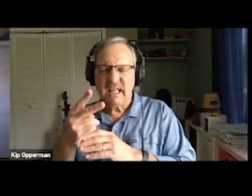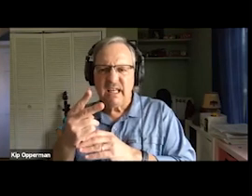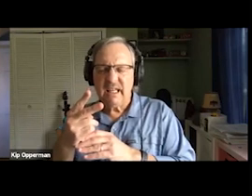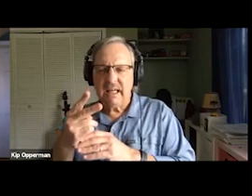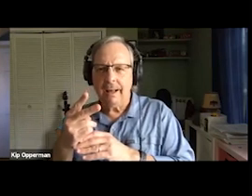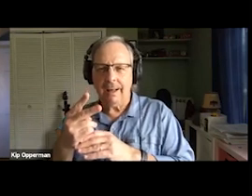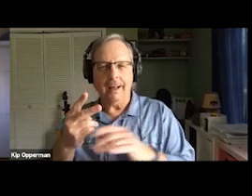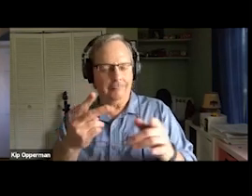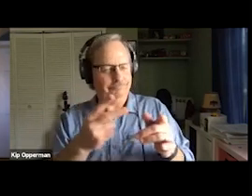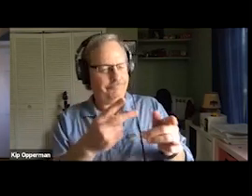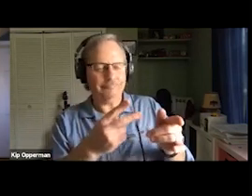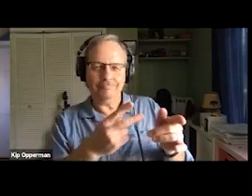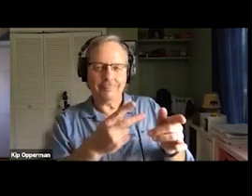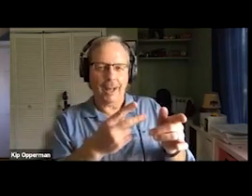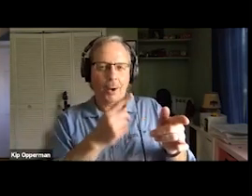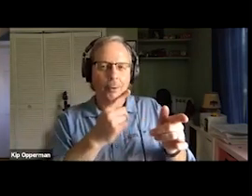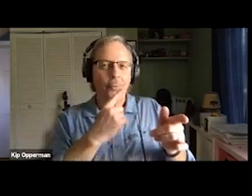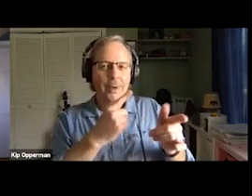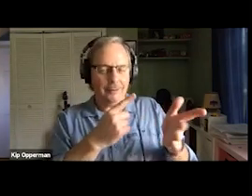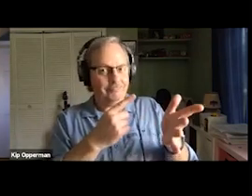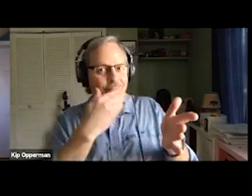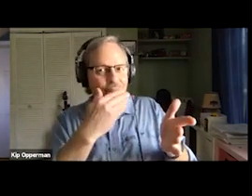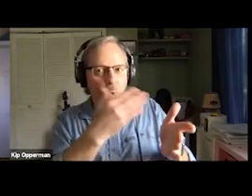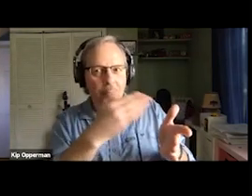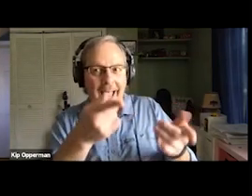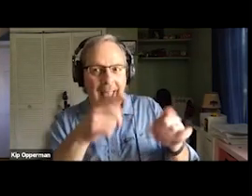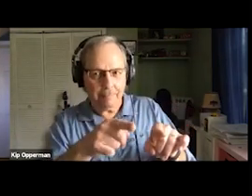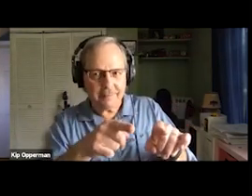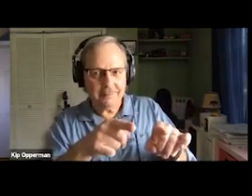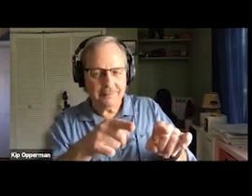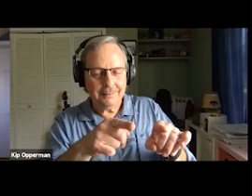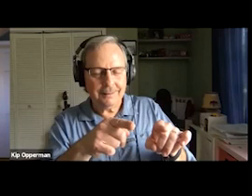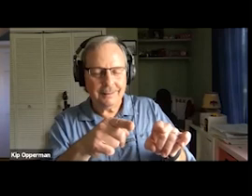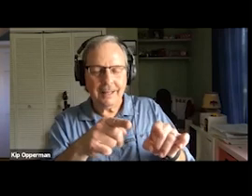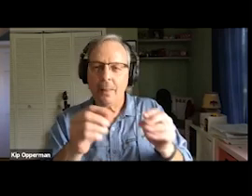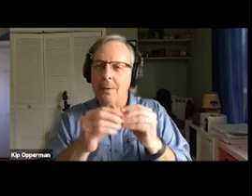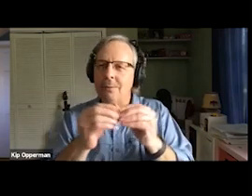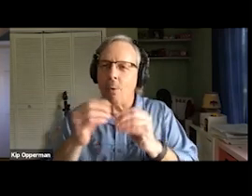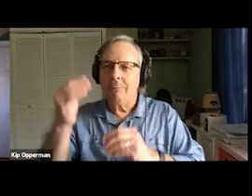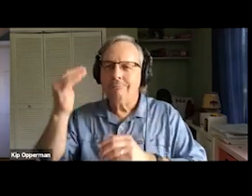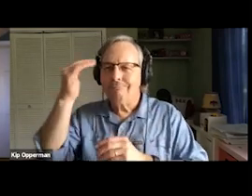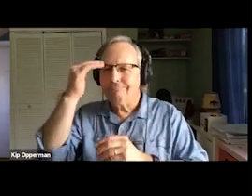y ese tipo de ganancia secundaria es que hay mucha más conciencia de la salud mental,